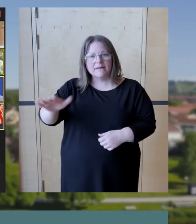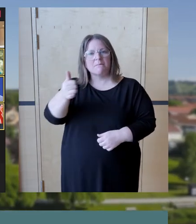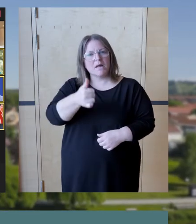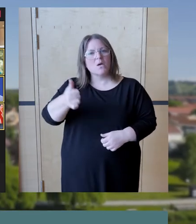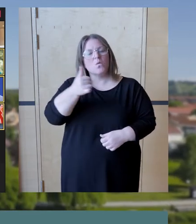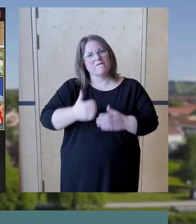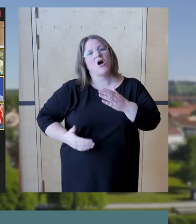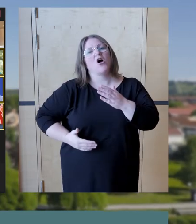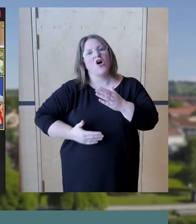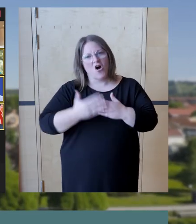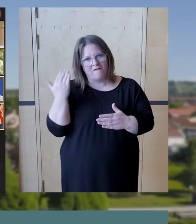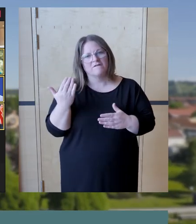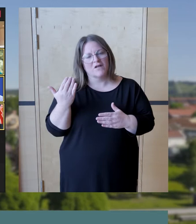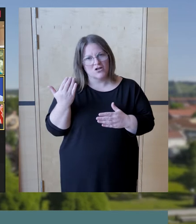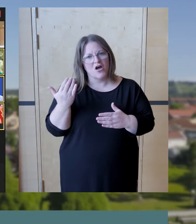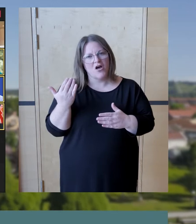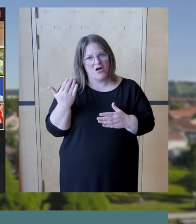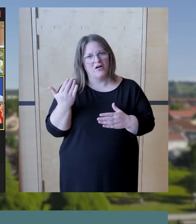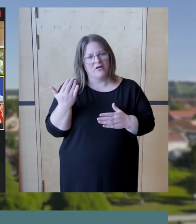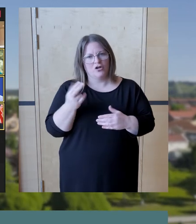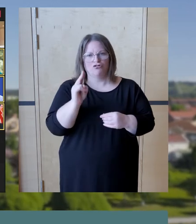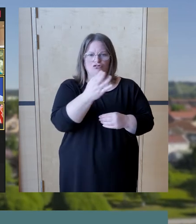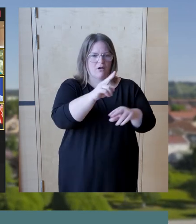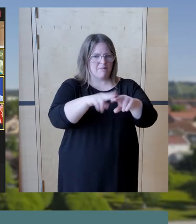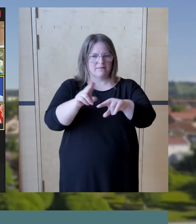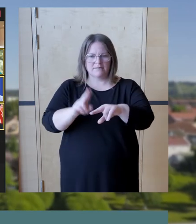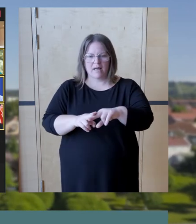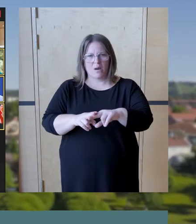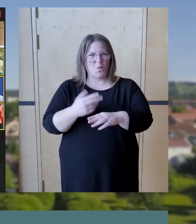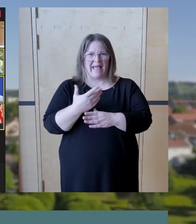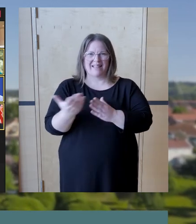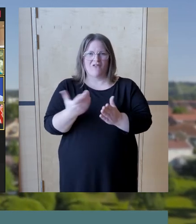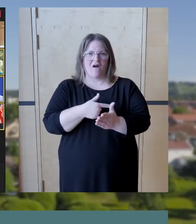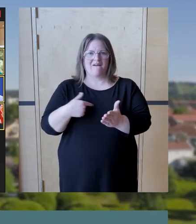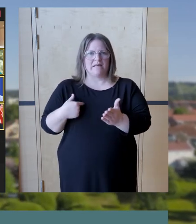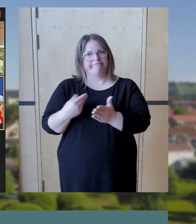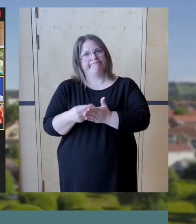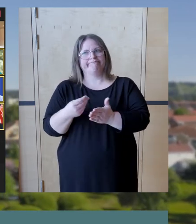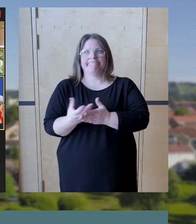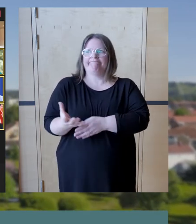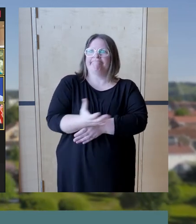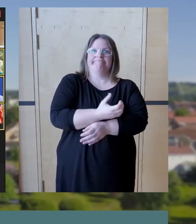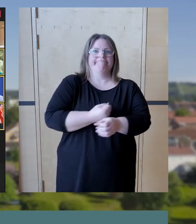Nya stjärnorna boendeplatser och inte vad vi kan känna Bäst pengar på Så